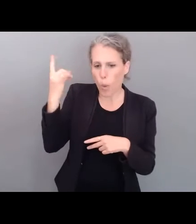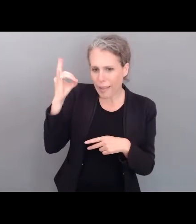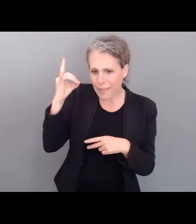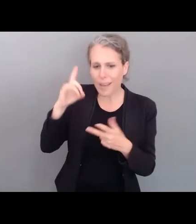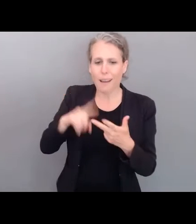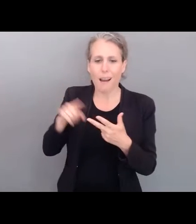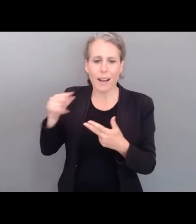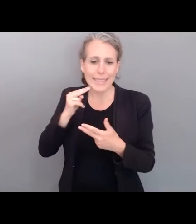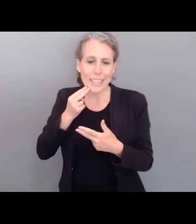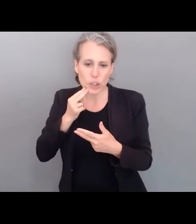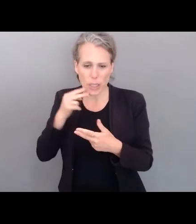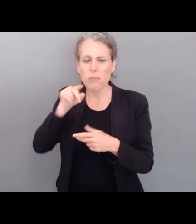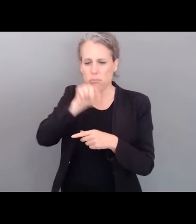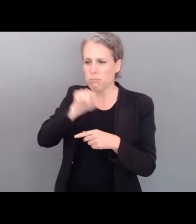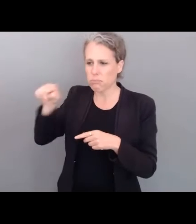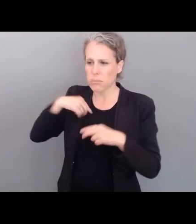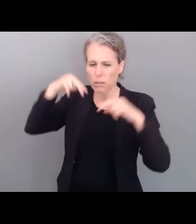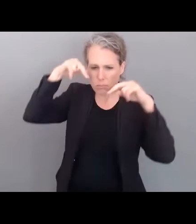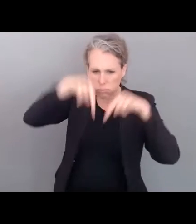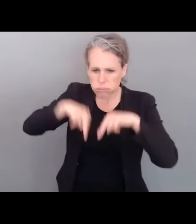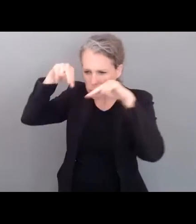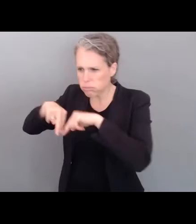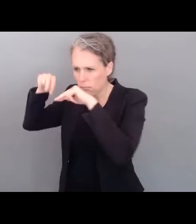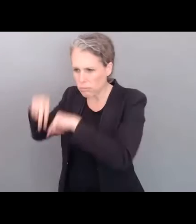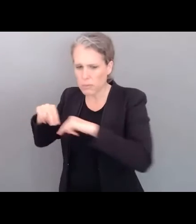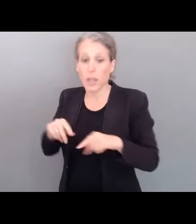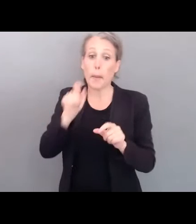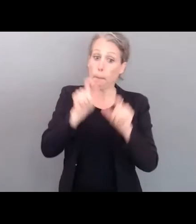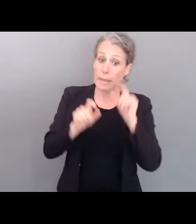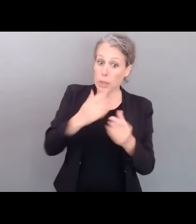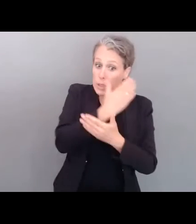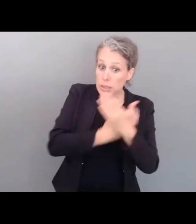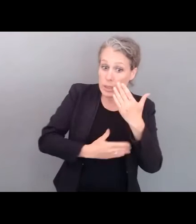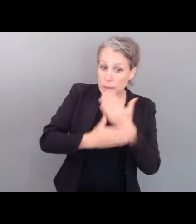barreras nuevas , analizamos 3 países (Bangladesh, Bolivia y Nigeria) con más profundidad y observamos a las personas con discapacidad que están menos